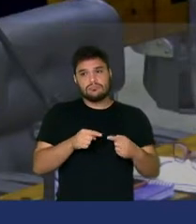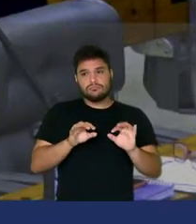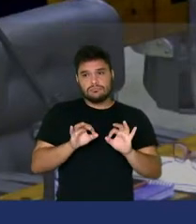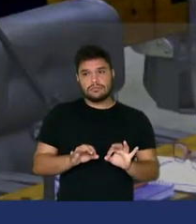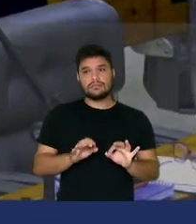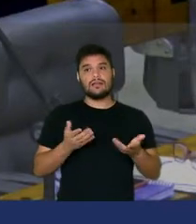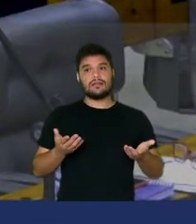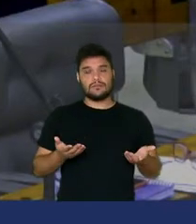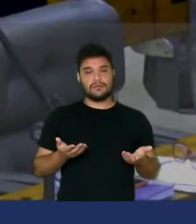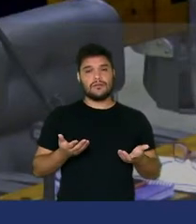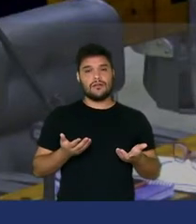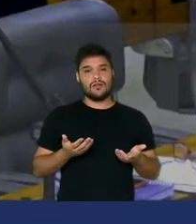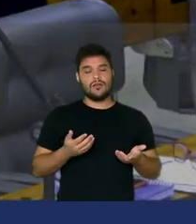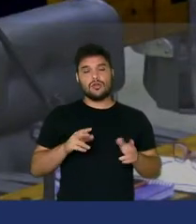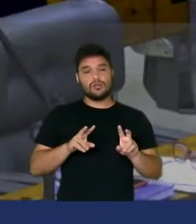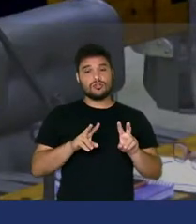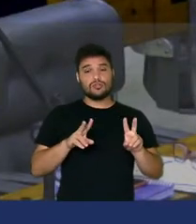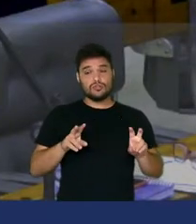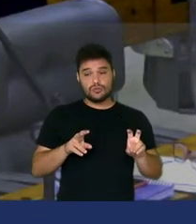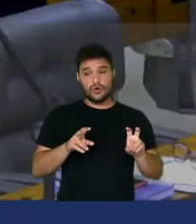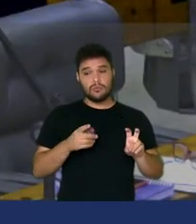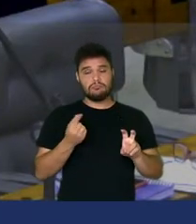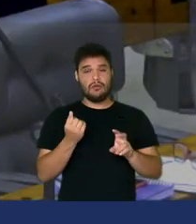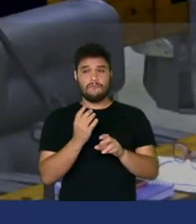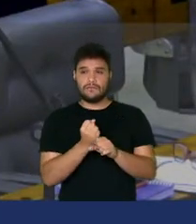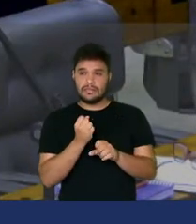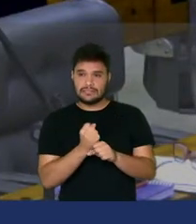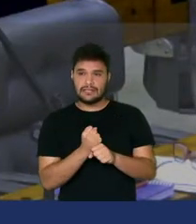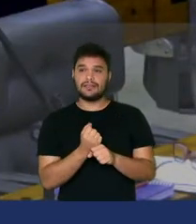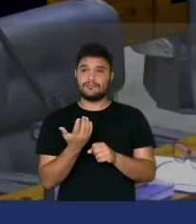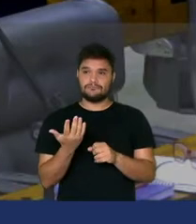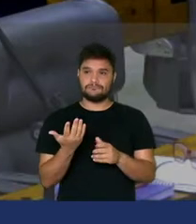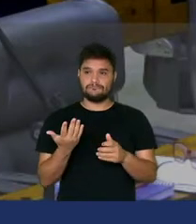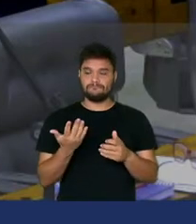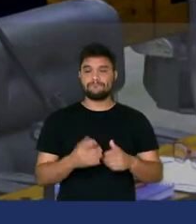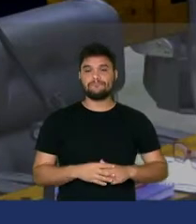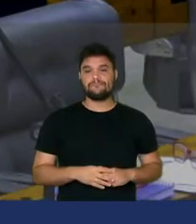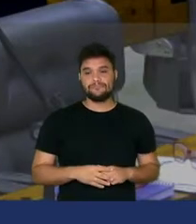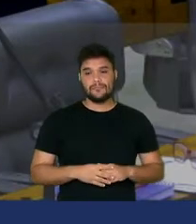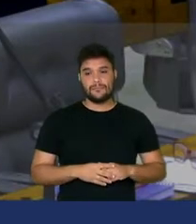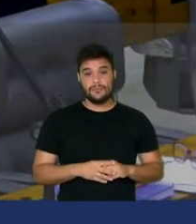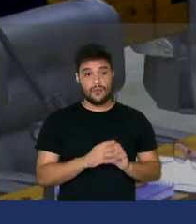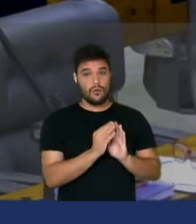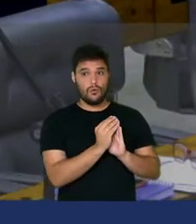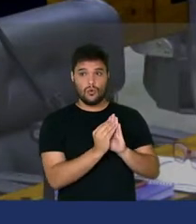PLENÁRIO NÚMERO 2, CONSIDERO-AS ADEQUADA, QUANTO AOS ASPECTOS FINANCEIROS E ORÇAMENTÁRIOS. NO MÉRITO,